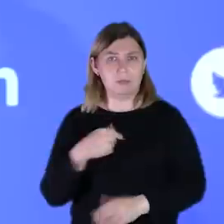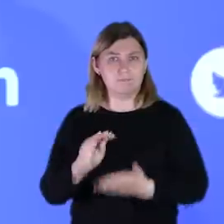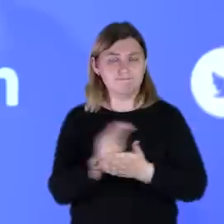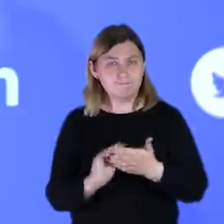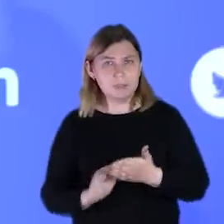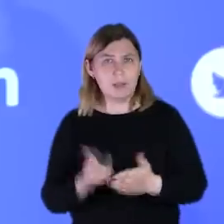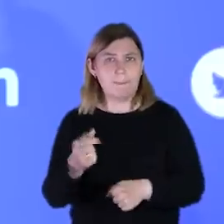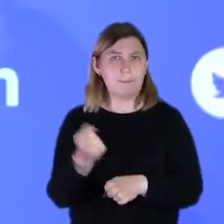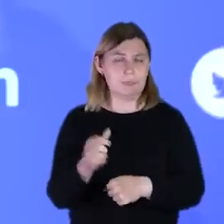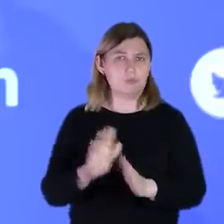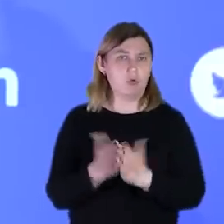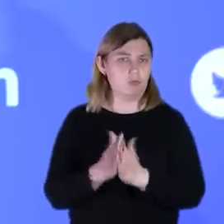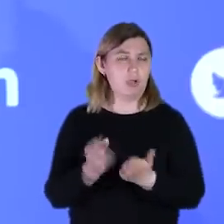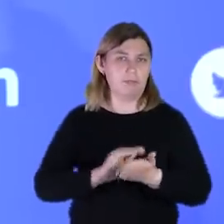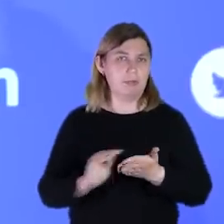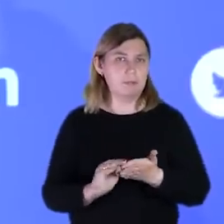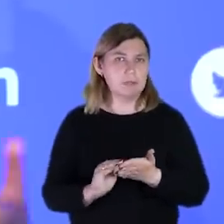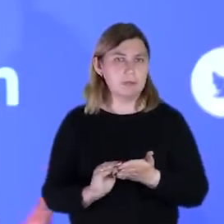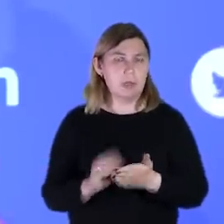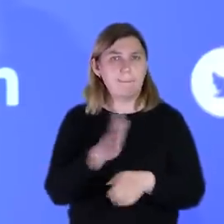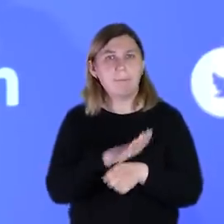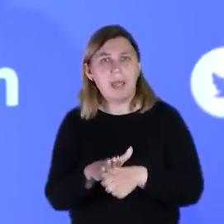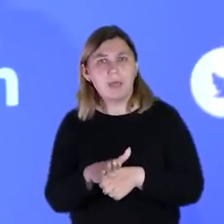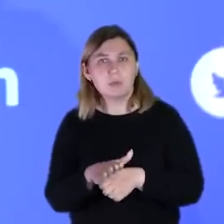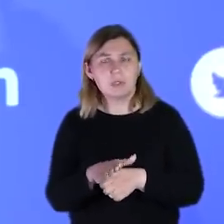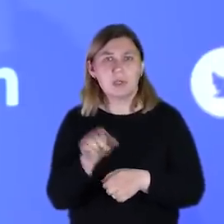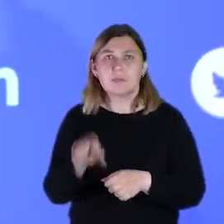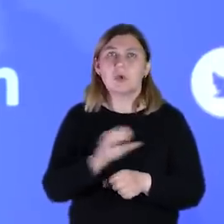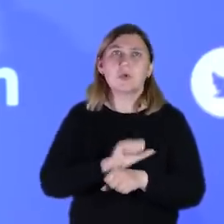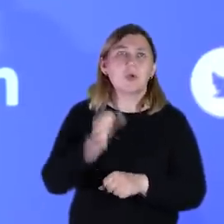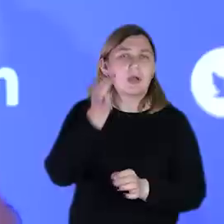właśnie tą pracą w sposób pełny (w miarę, bo to nie jest monografia;